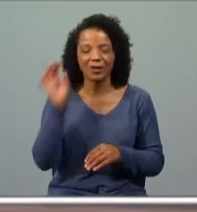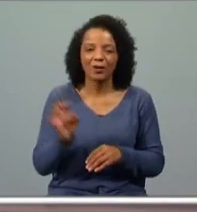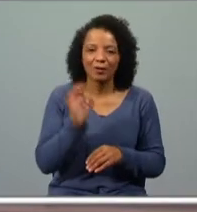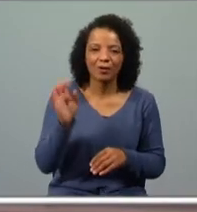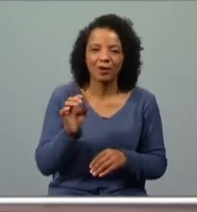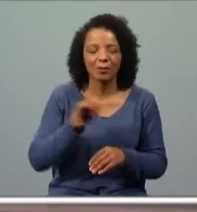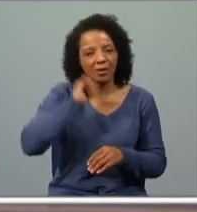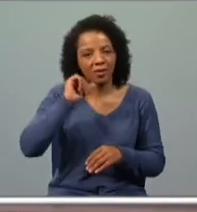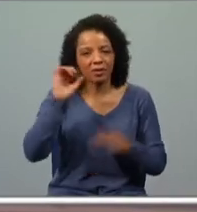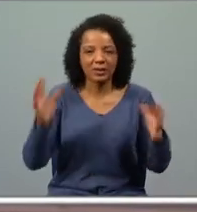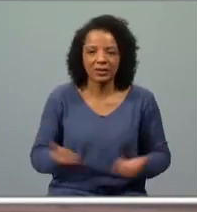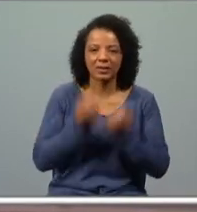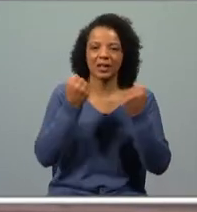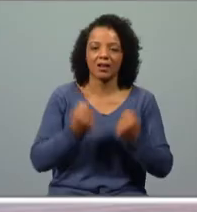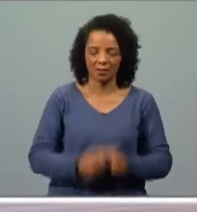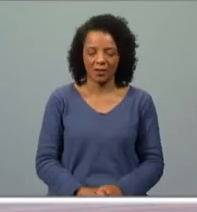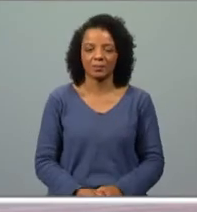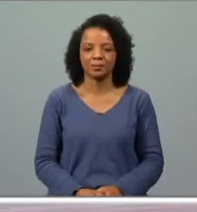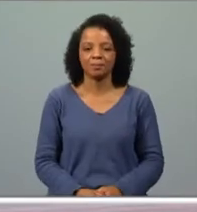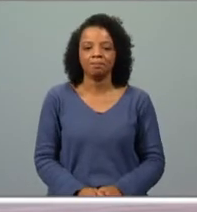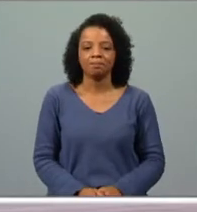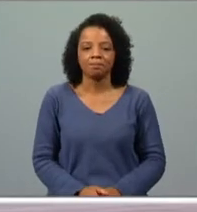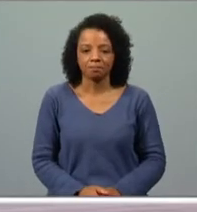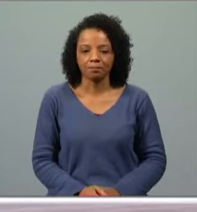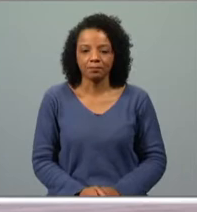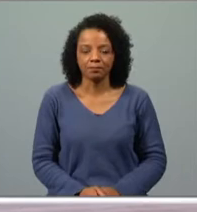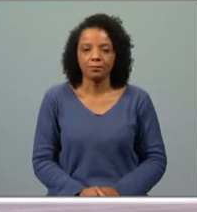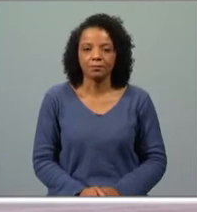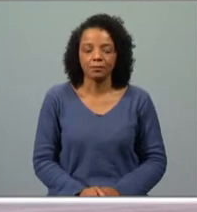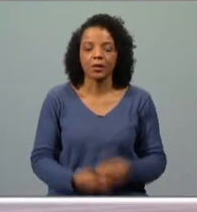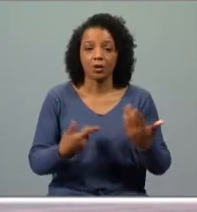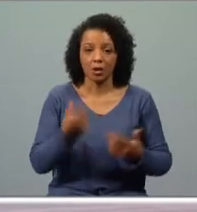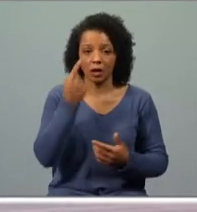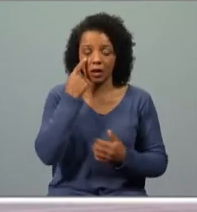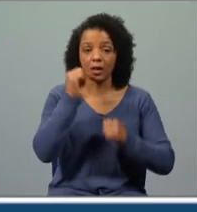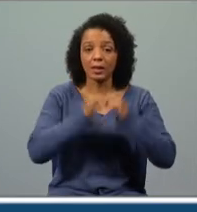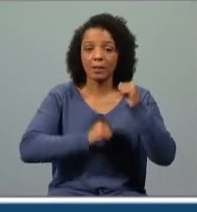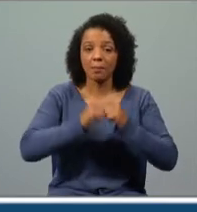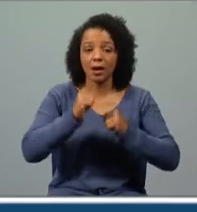consegue sempre salvar se delas Então vamos e aqui nossa gramática os nossos 你總是可以從他們那裡拯救自己所以走吧，這裡我們的語法